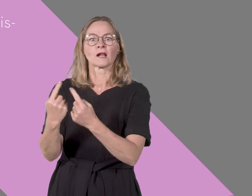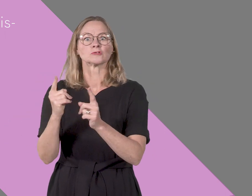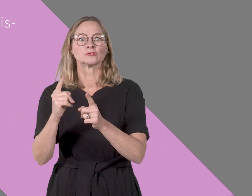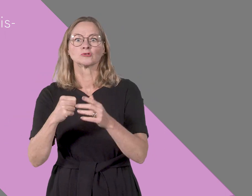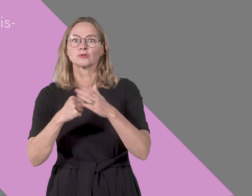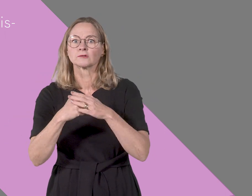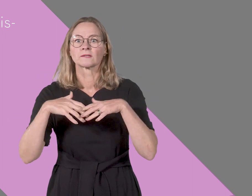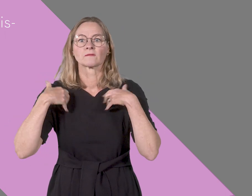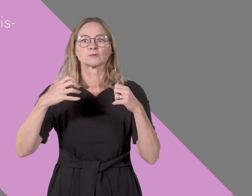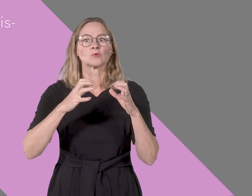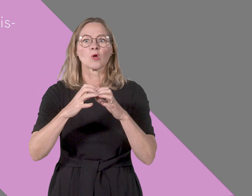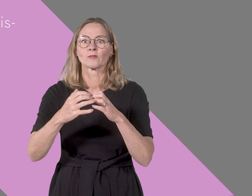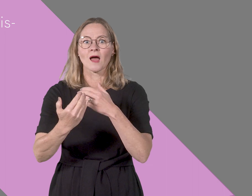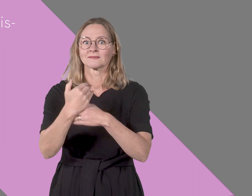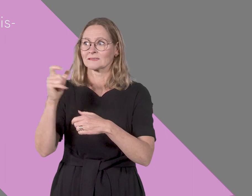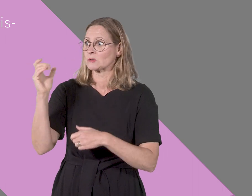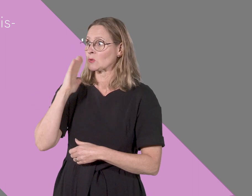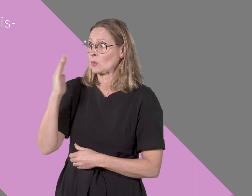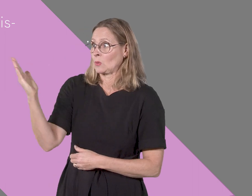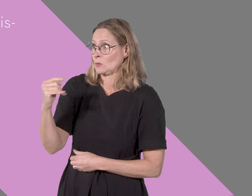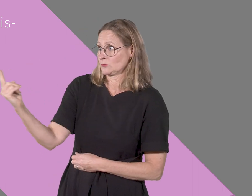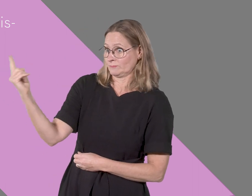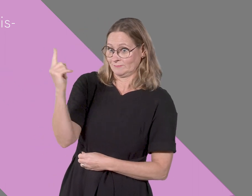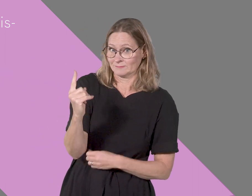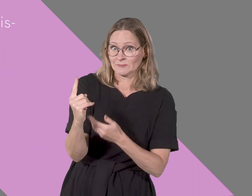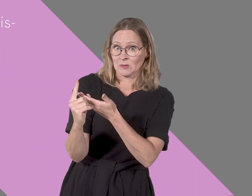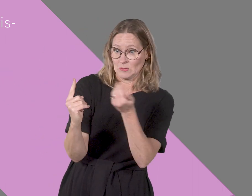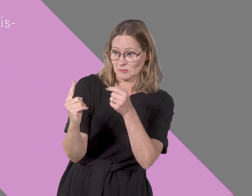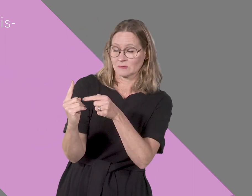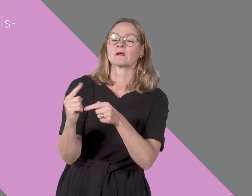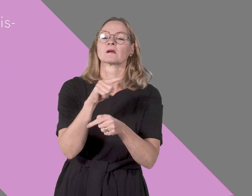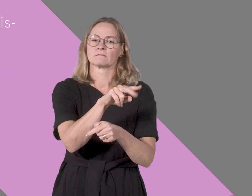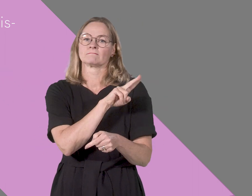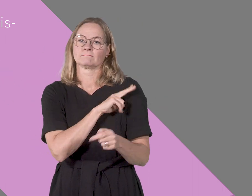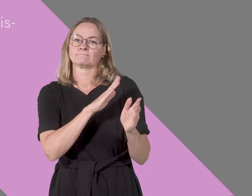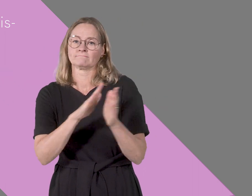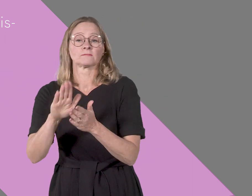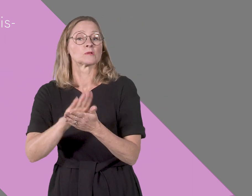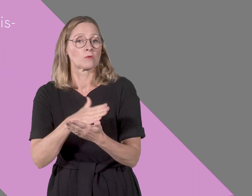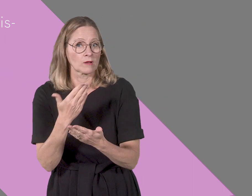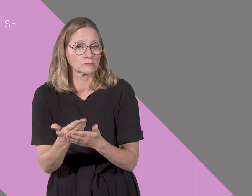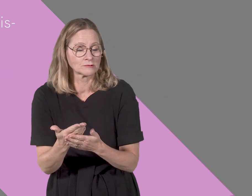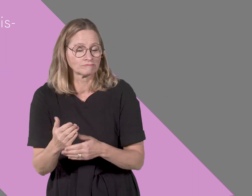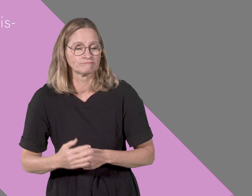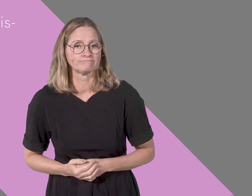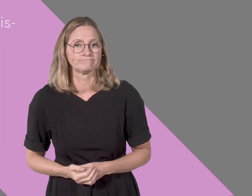joissa sosiaali- ja terveydenhuollon asiakas tarvitsee tulkkia asioimiseen.